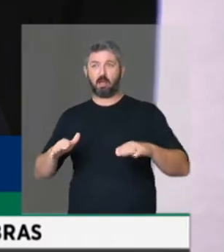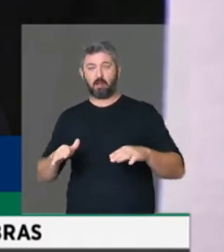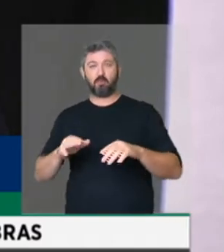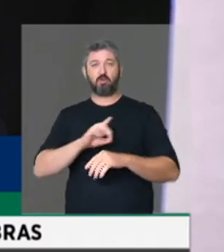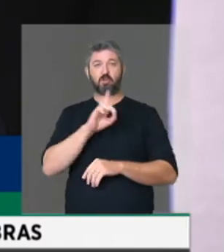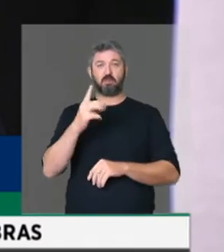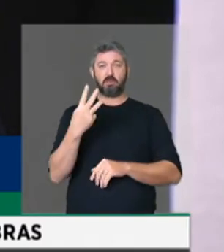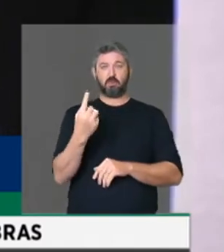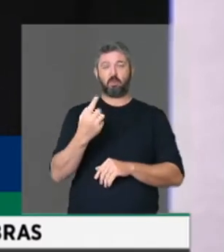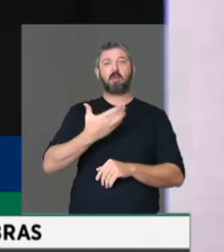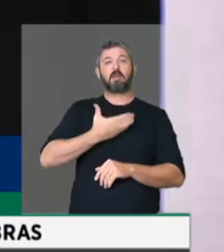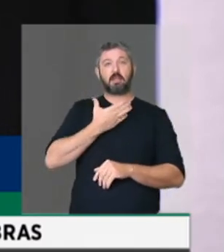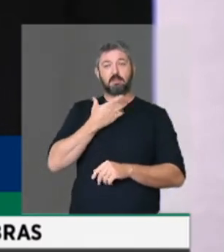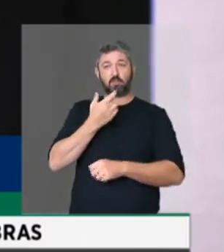NO DIA 31 DE DEZEMBRO DO ANO